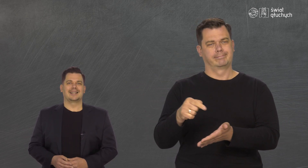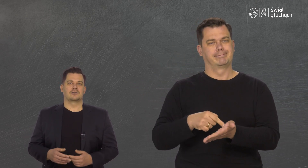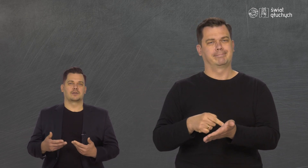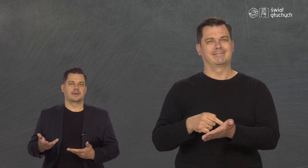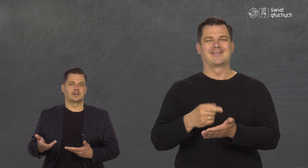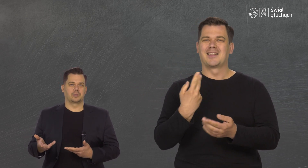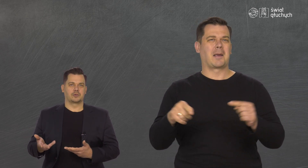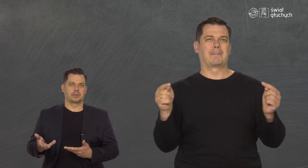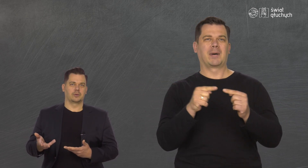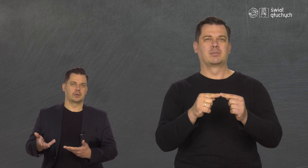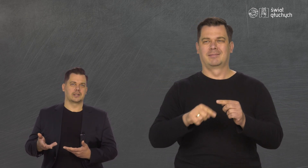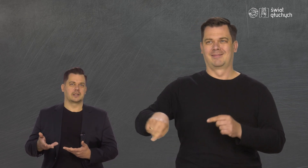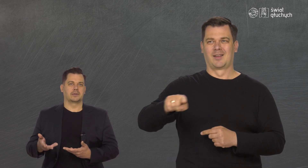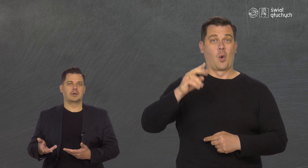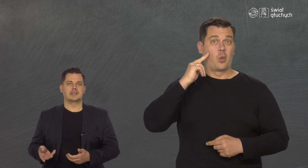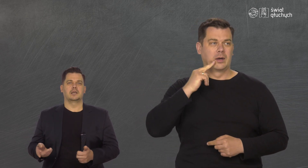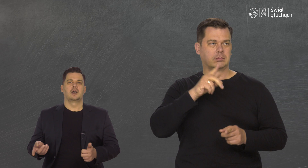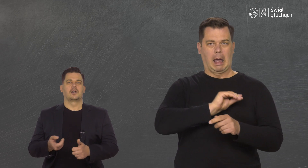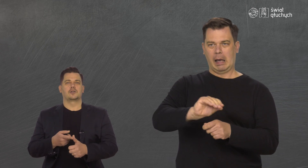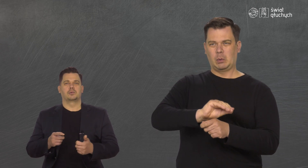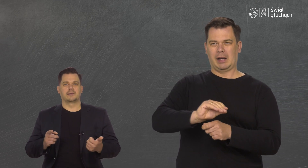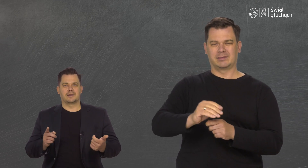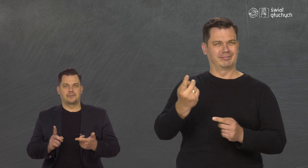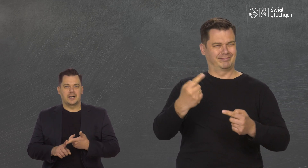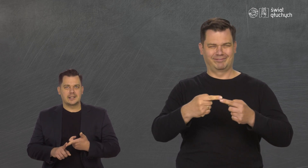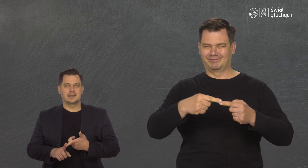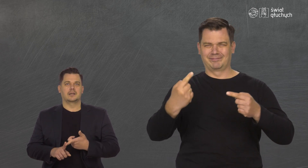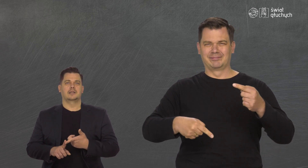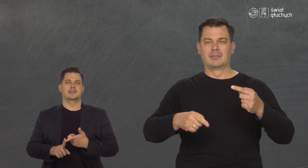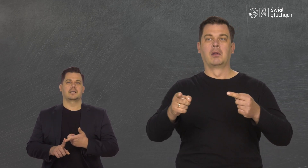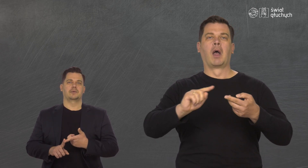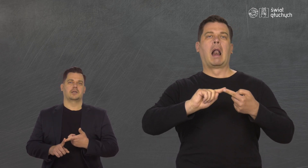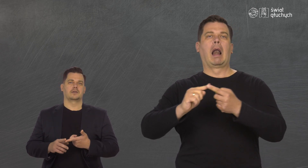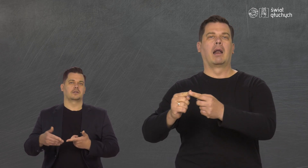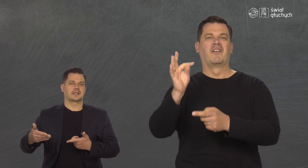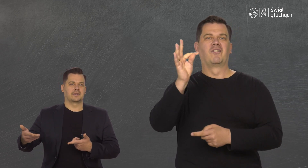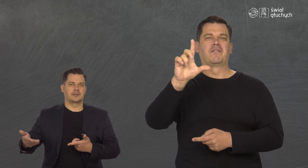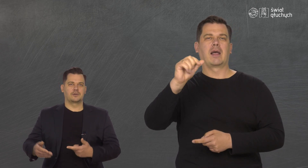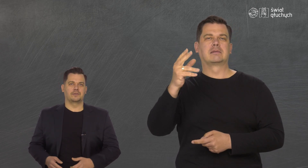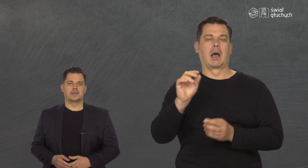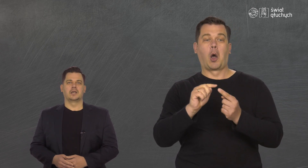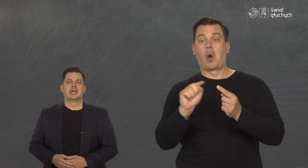niedostosowany do potrzeb osób głuchych system edukacji, rozbudowana fleksja języka polskiego, czyli tzw. końcówki,